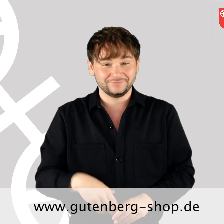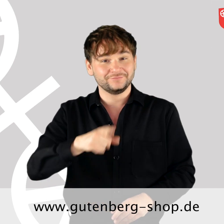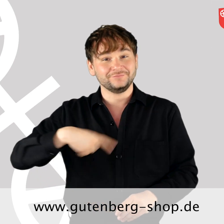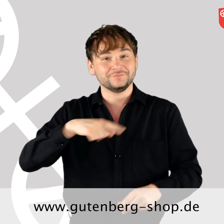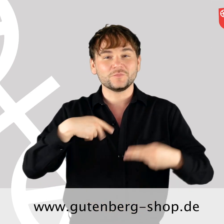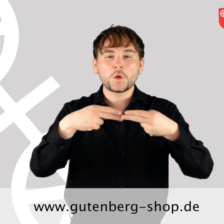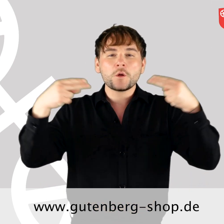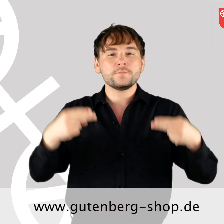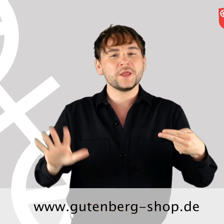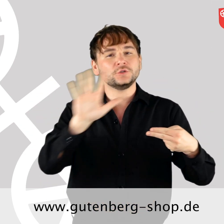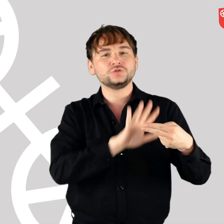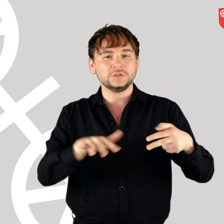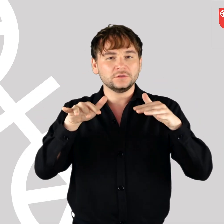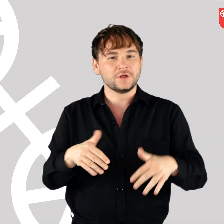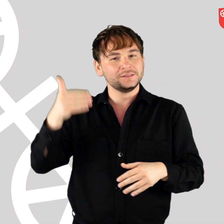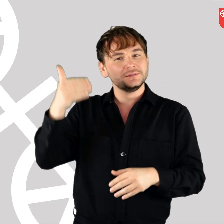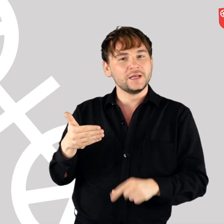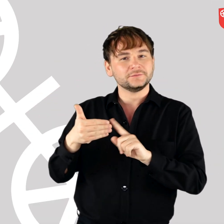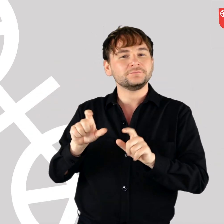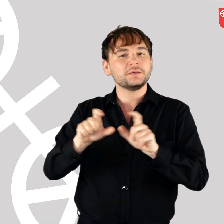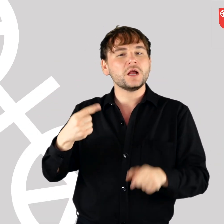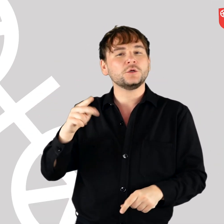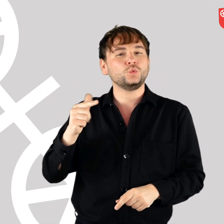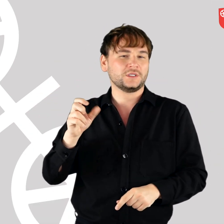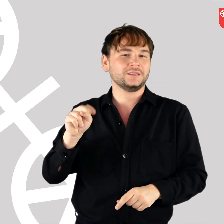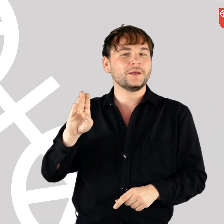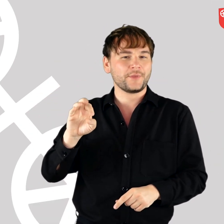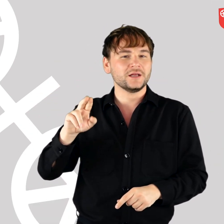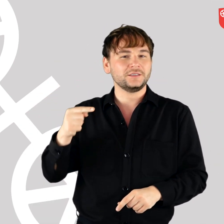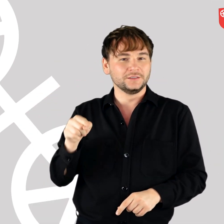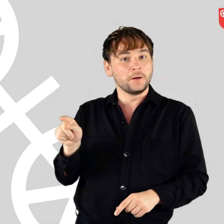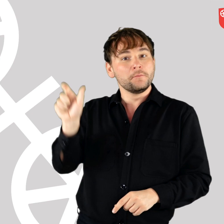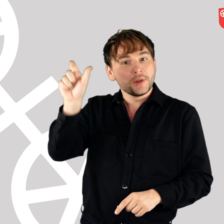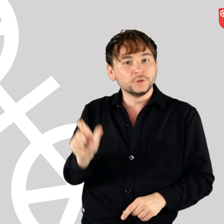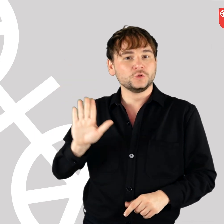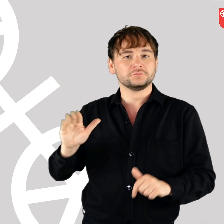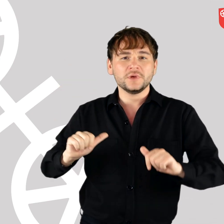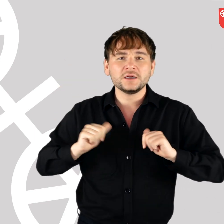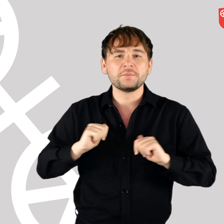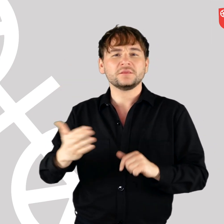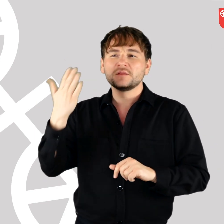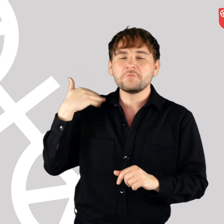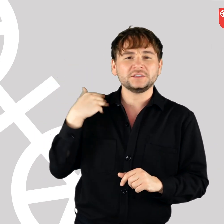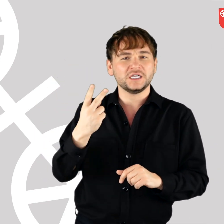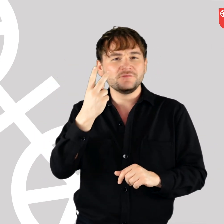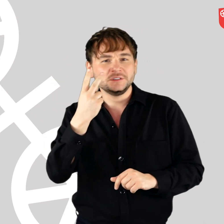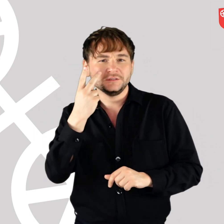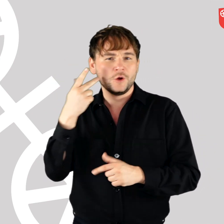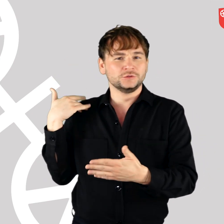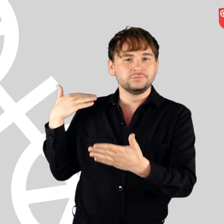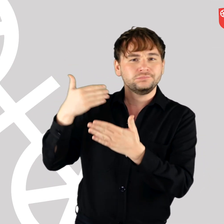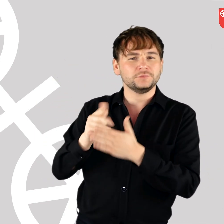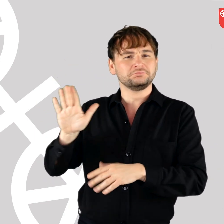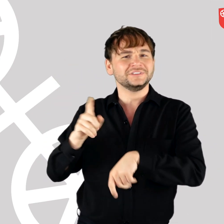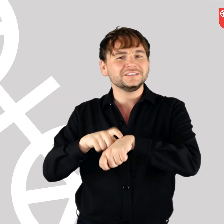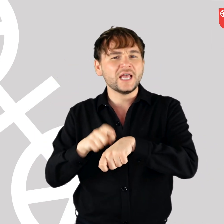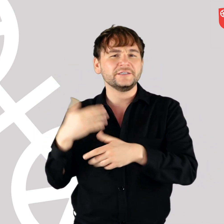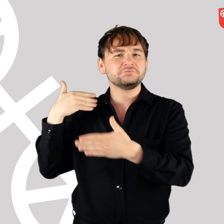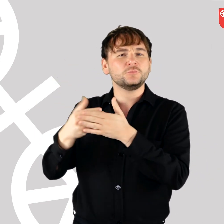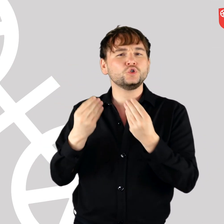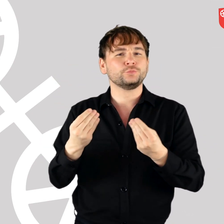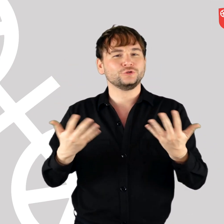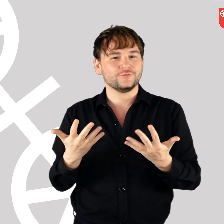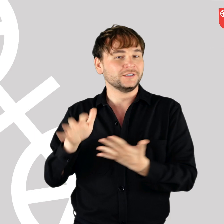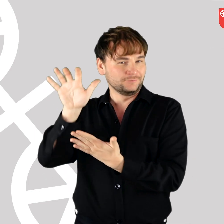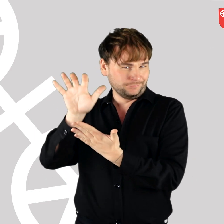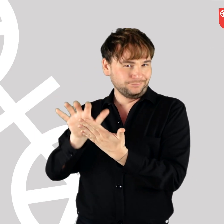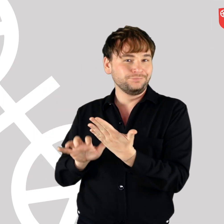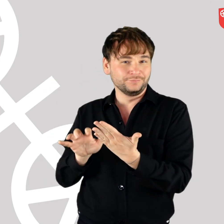Ein weiteres Kapitel dieser Website ist dem Leben Gutenbergs und seiner Zeit gewidmet.